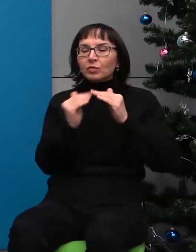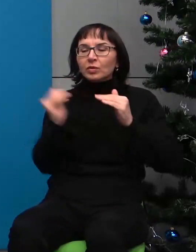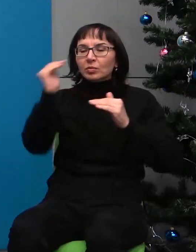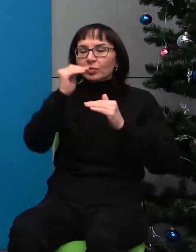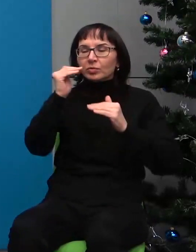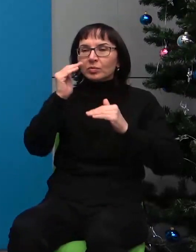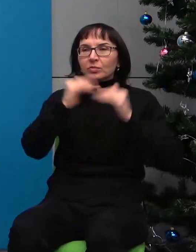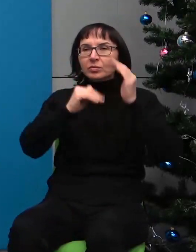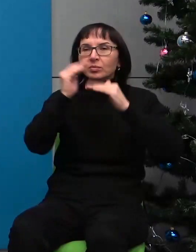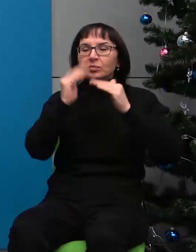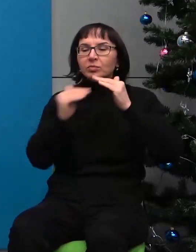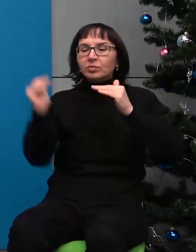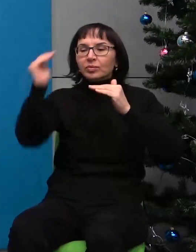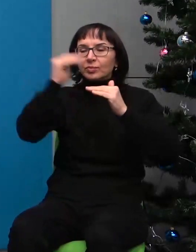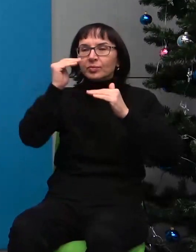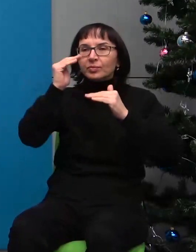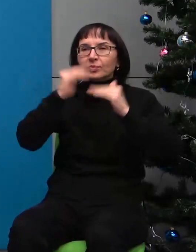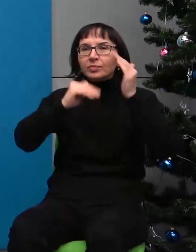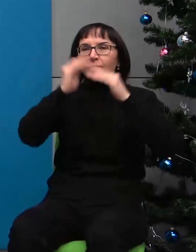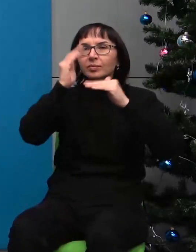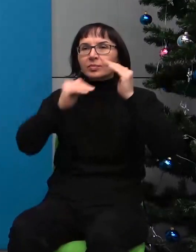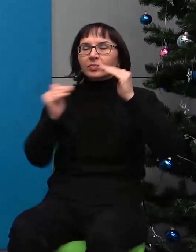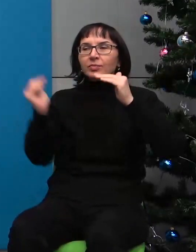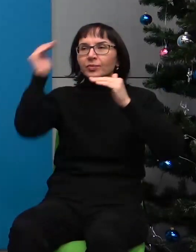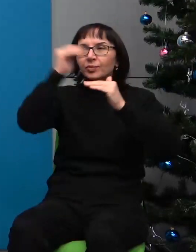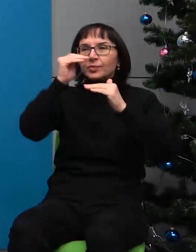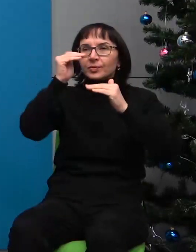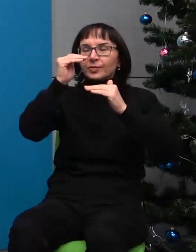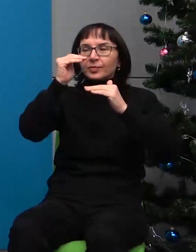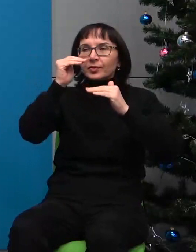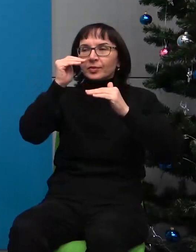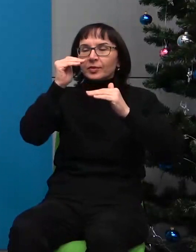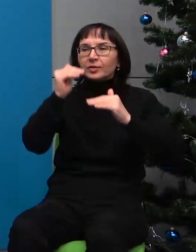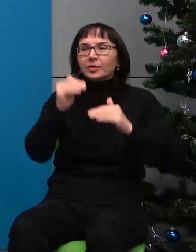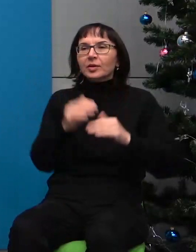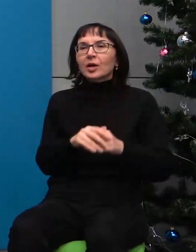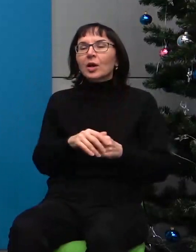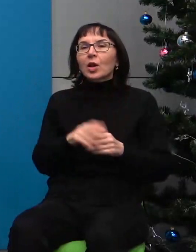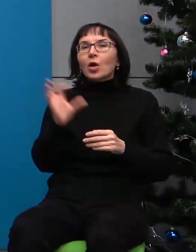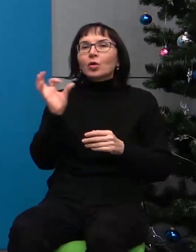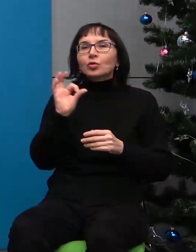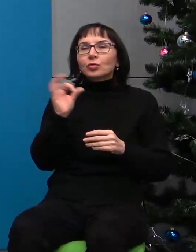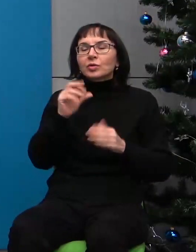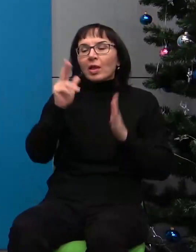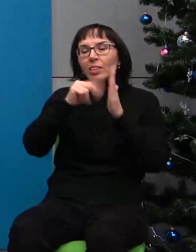Wygląda jak jakiś dom po prostu z Gotham, o Potmanie. W każdym razie Bruno Schulz namalował tamte malowidła,